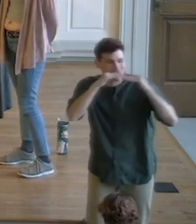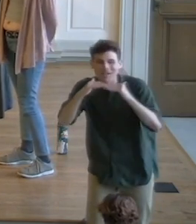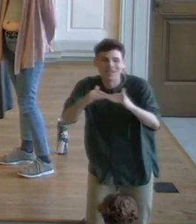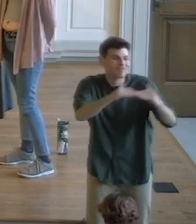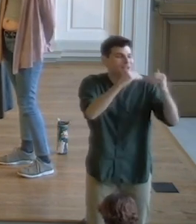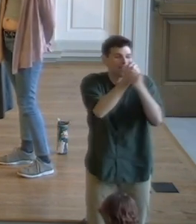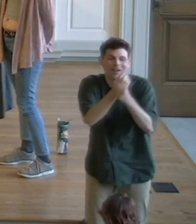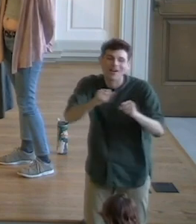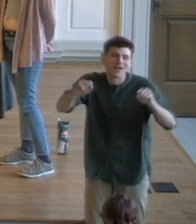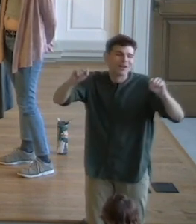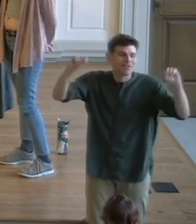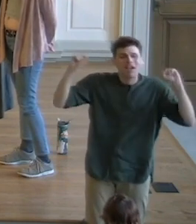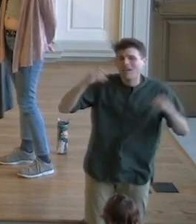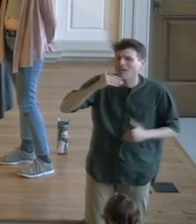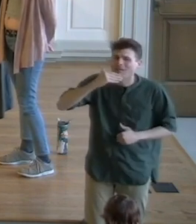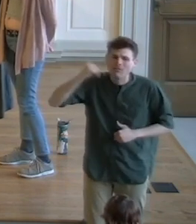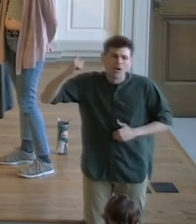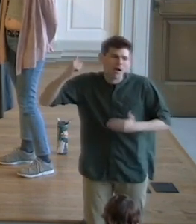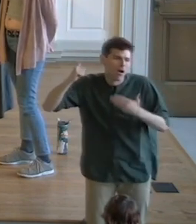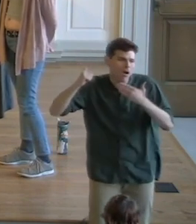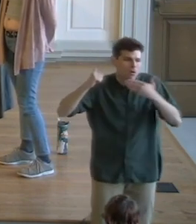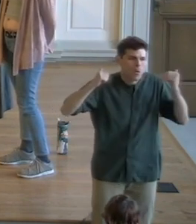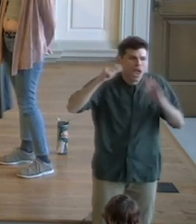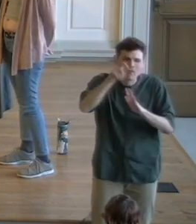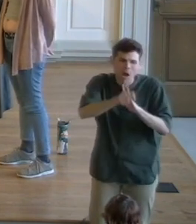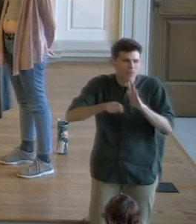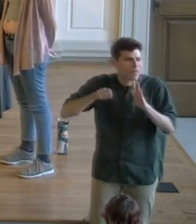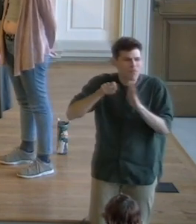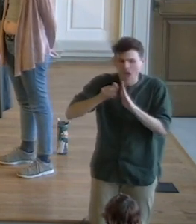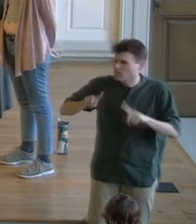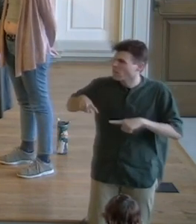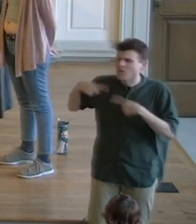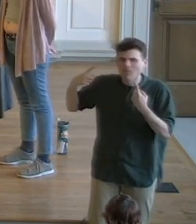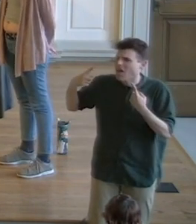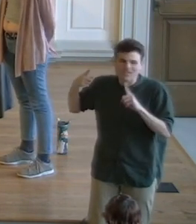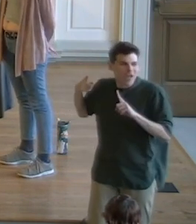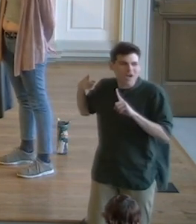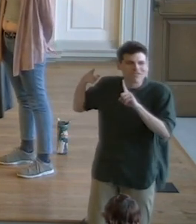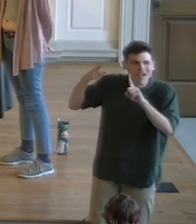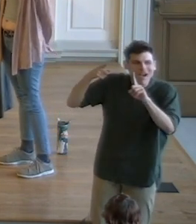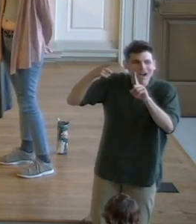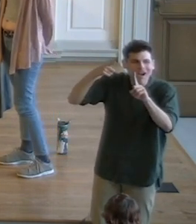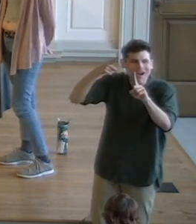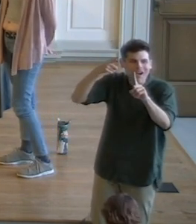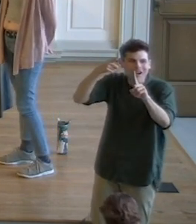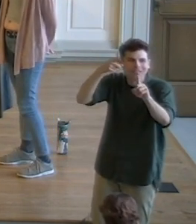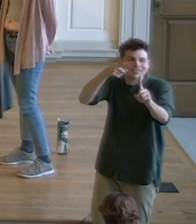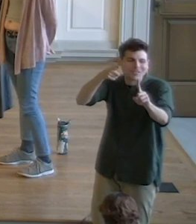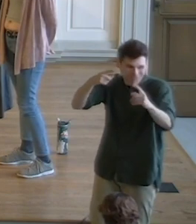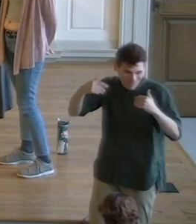Estamos muy lejos, muy lejos Del mejor de los mejores tiempos